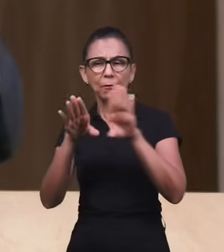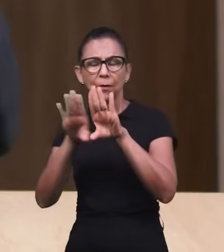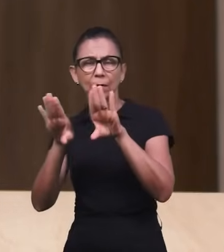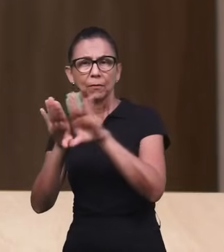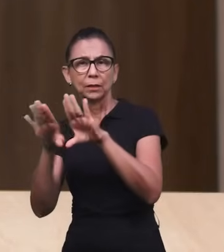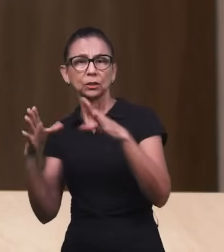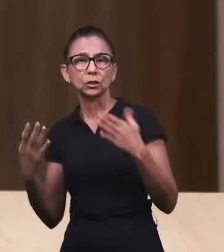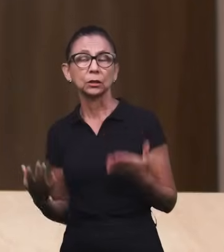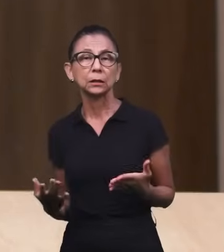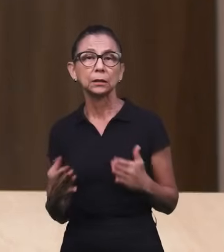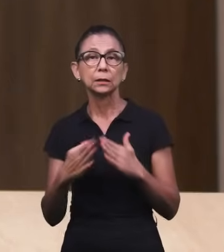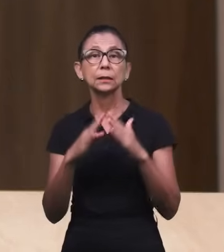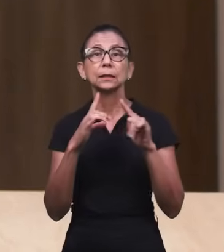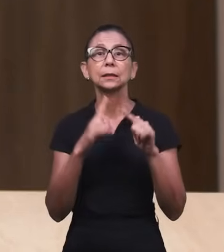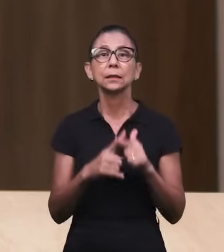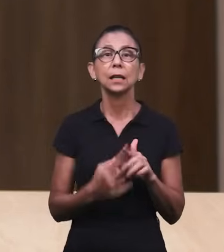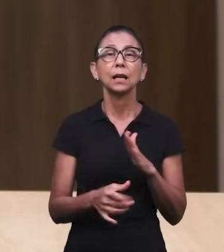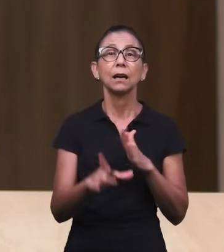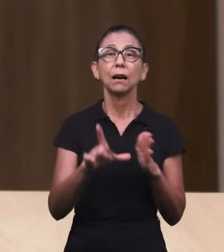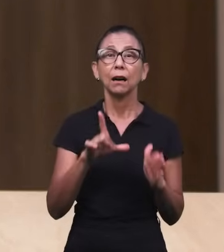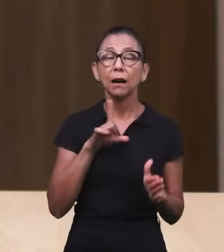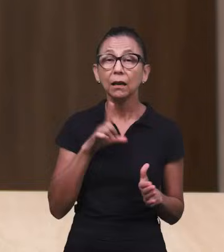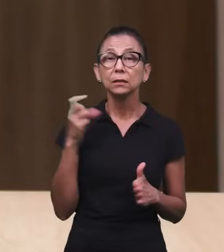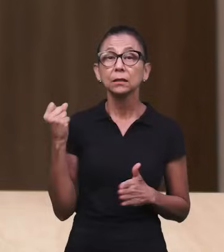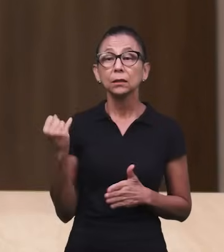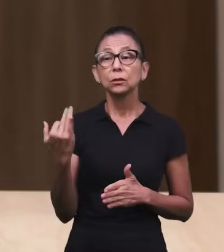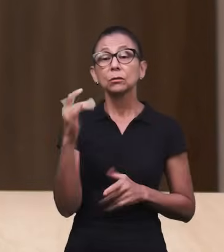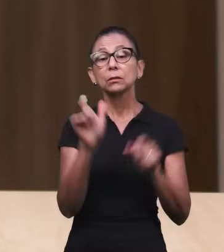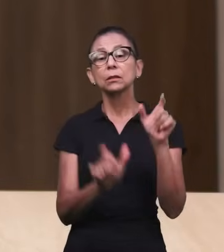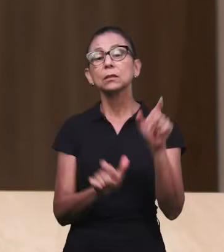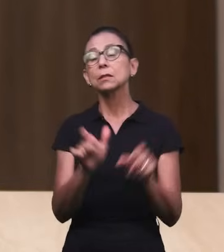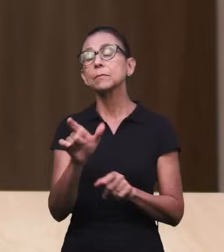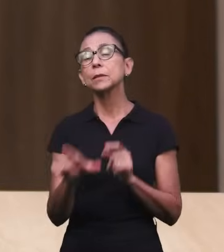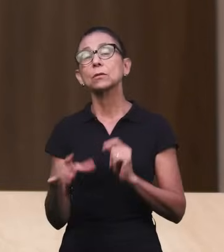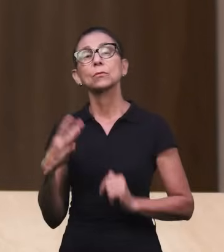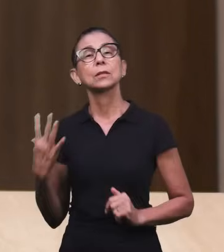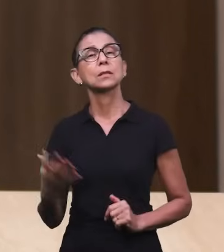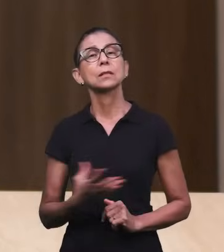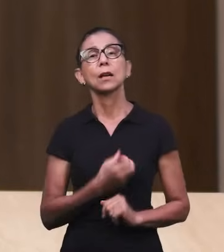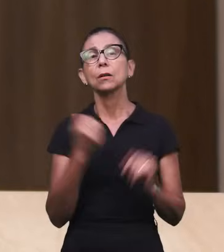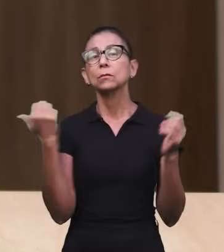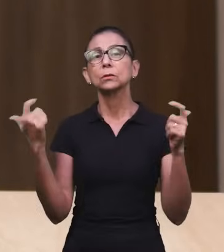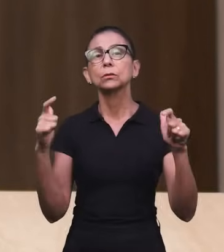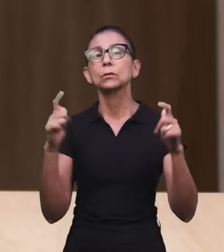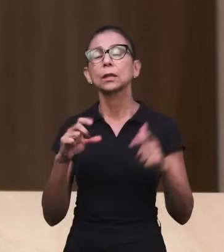reidas ali quantas sal quantas salvações ocorreram naquele lugar quanto se renderam ao Senhor Jesus